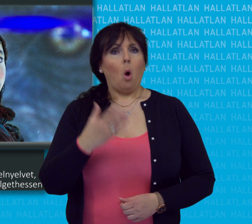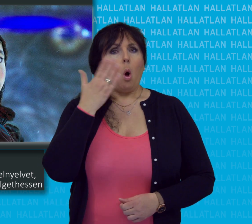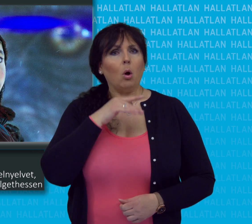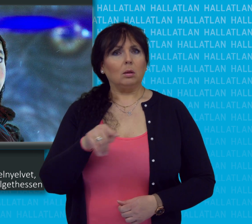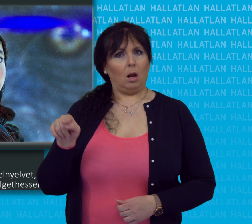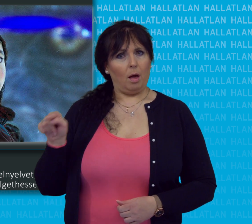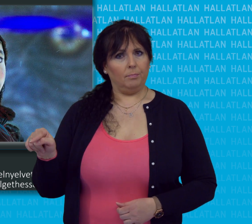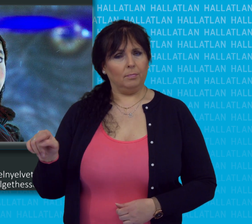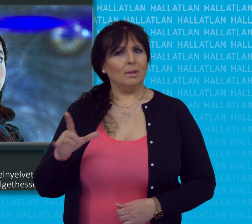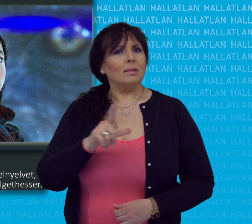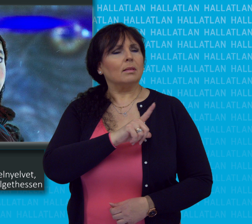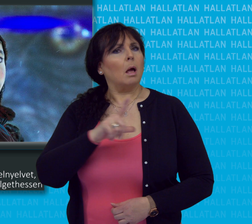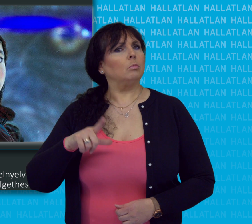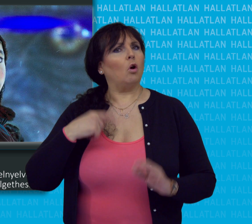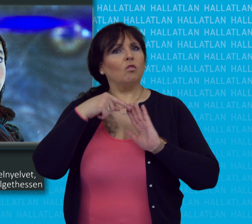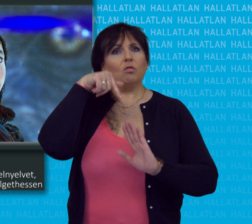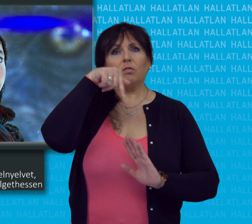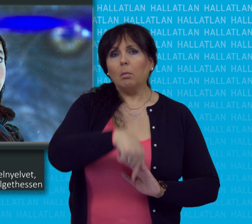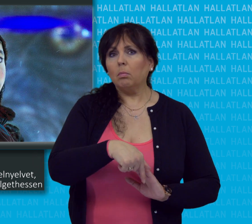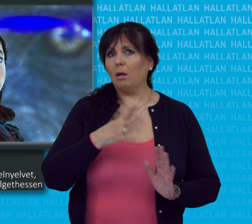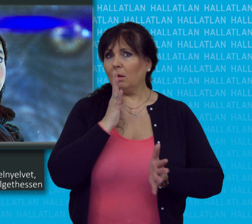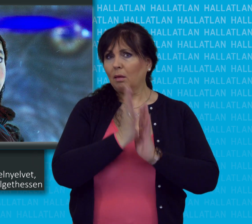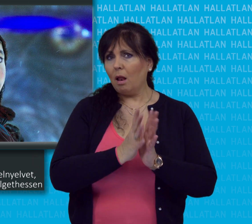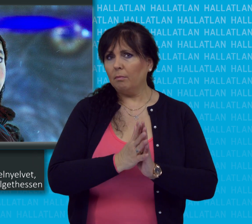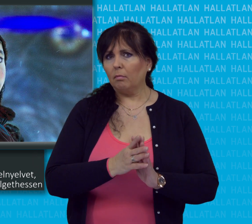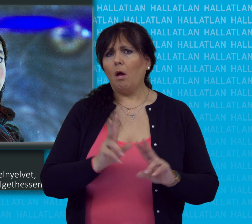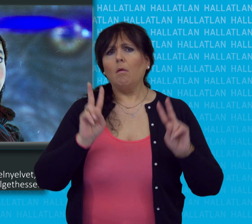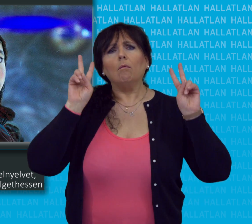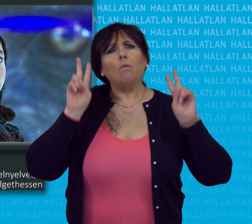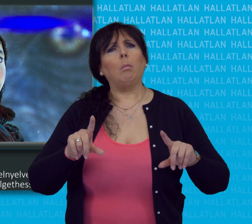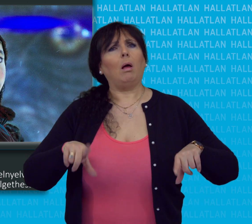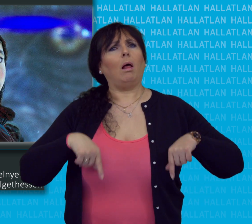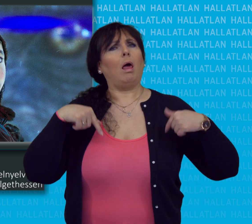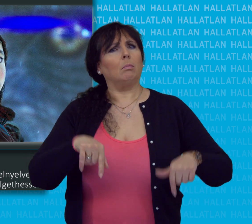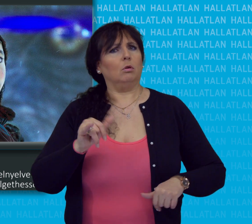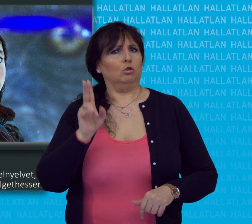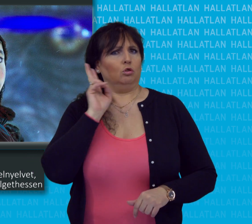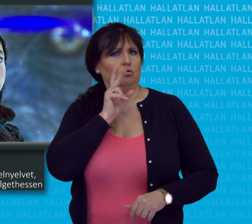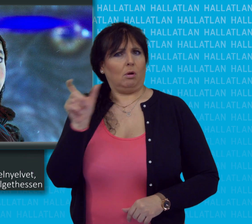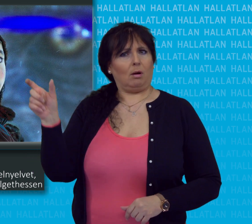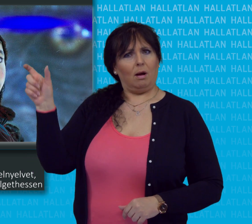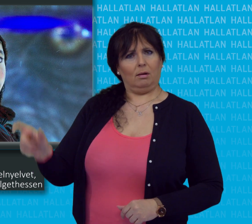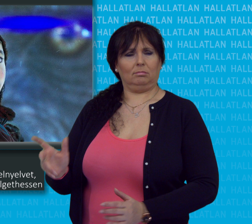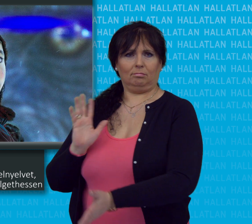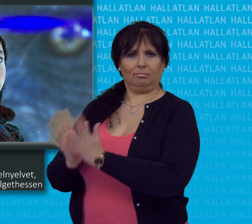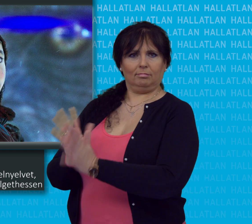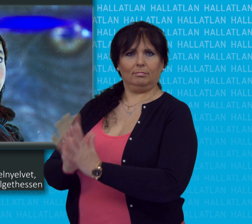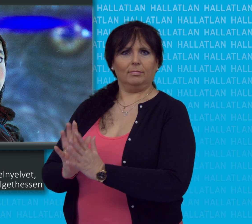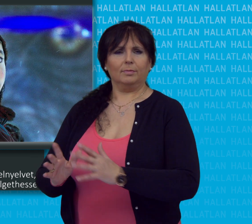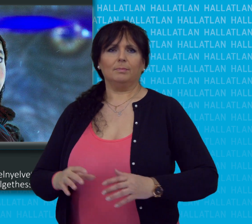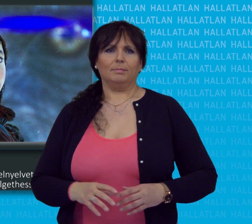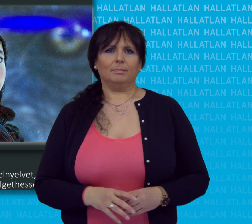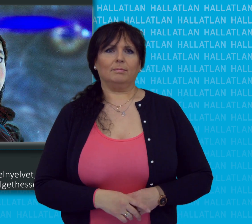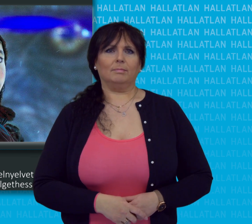aki nemcsak a filmben, hanem a való életben is siket.